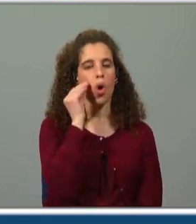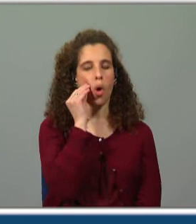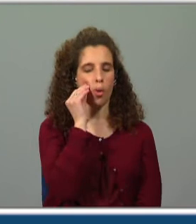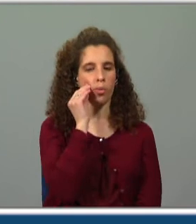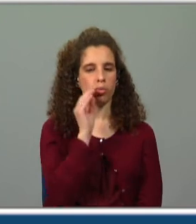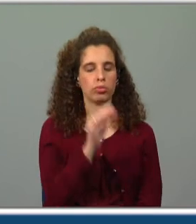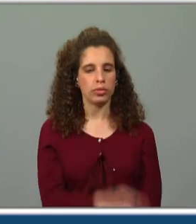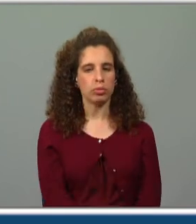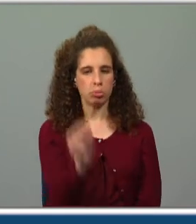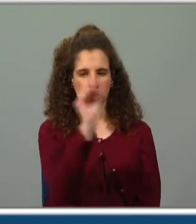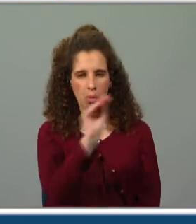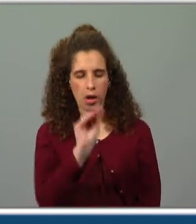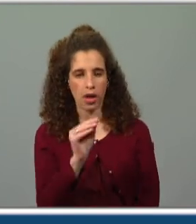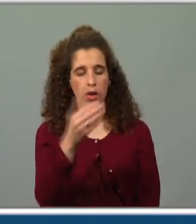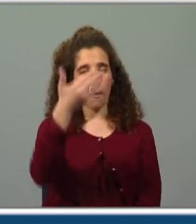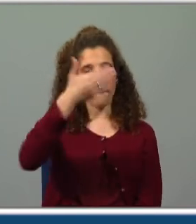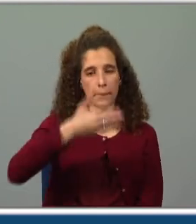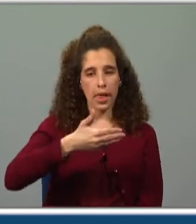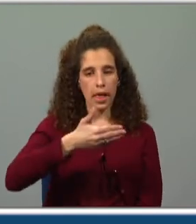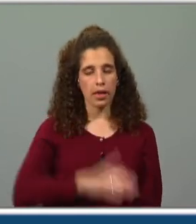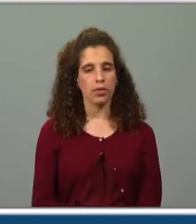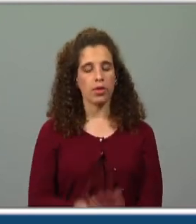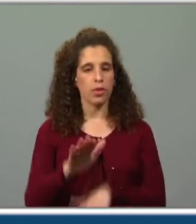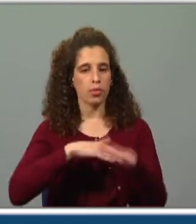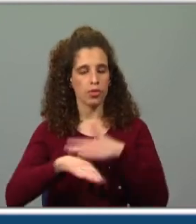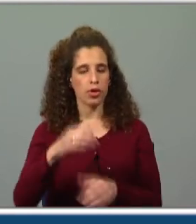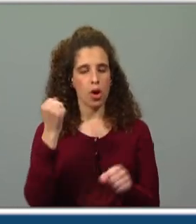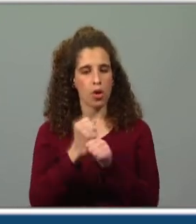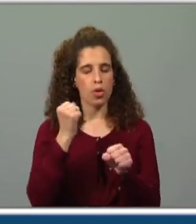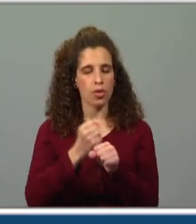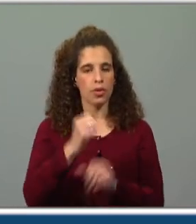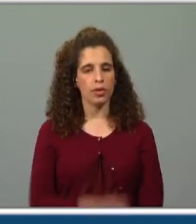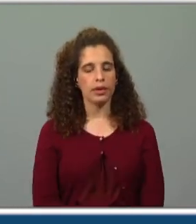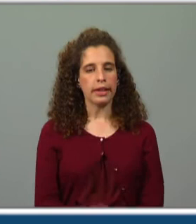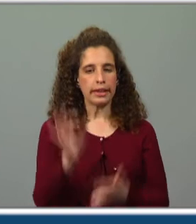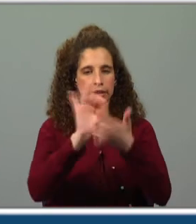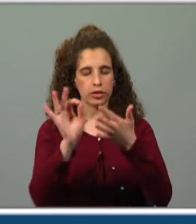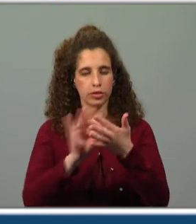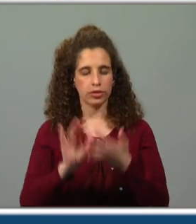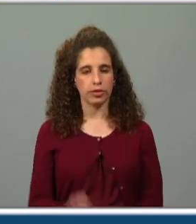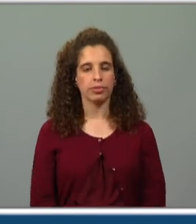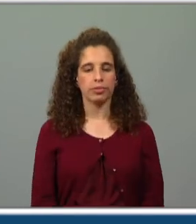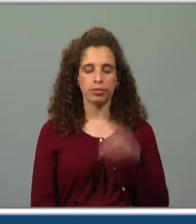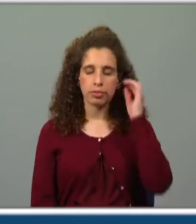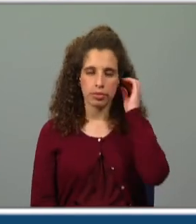preencher o nosso plano e vamos realizar o exercício da descrição vamos observar 填寫我們的計劃，我們將執行描述的練習讓我們觀察